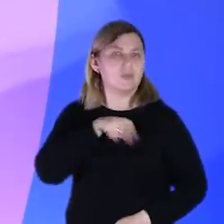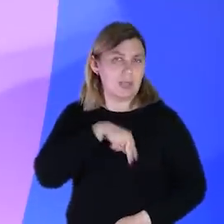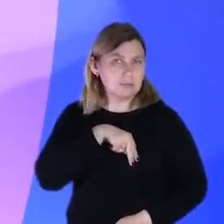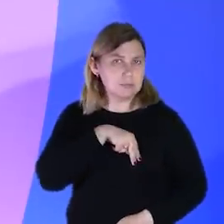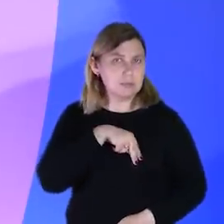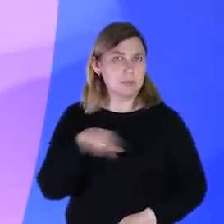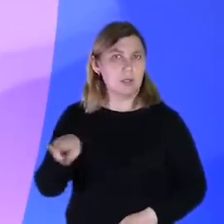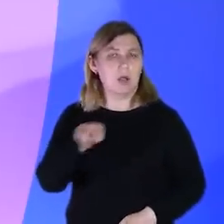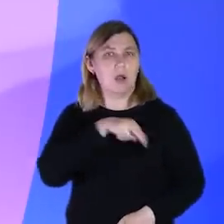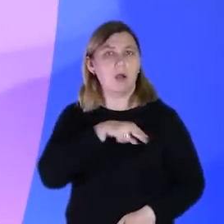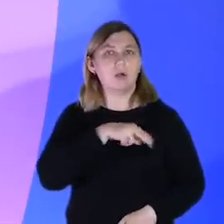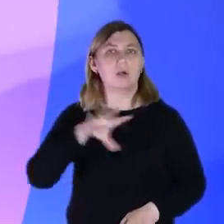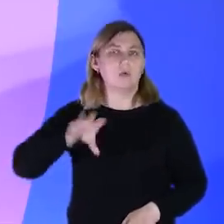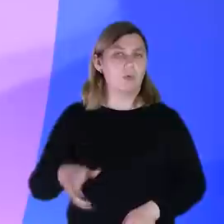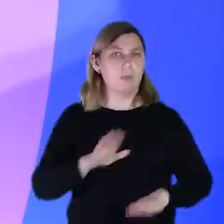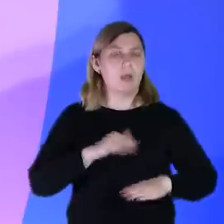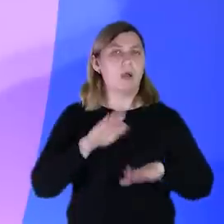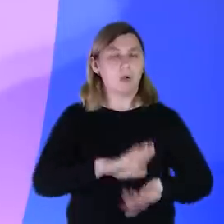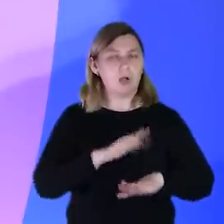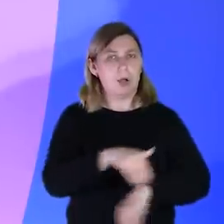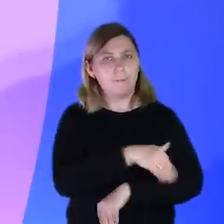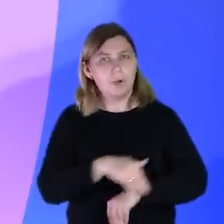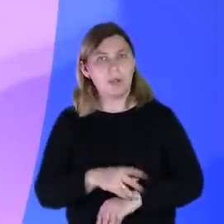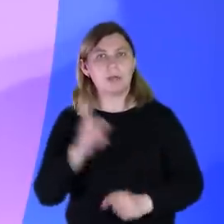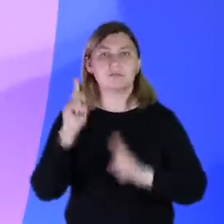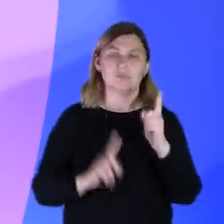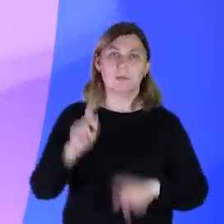odznakę Korpusu Ochrony Pogranicza, jakby. Czy czasami zegarek chociażby po to,